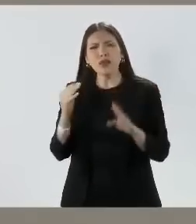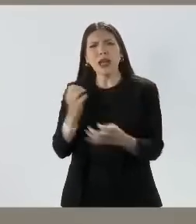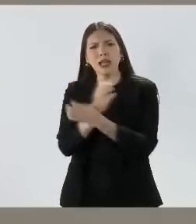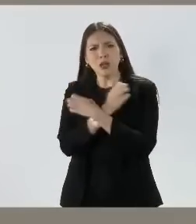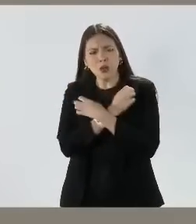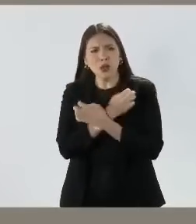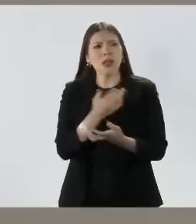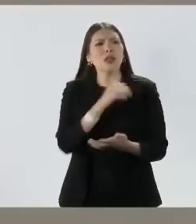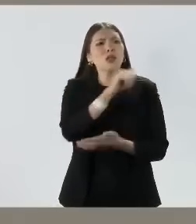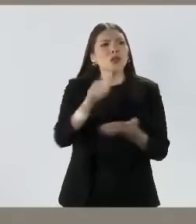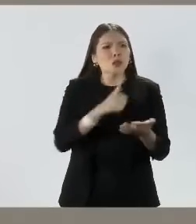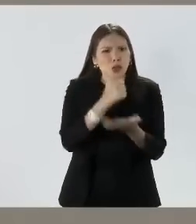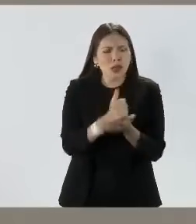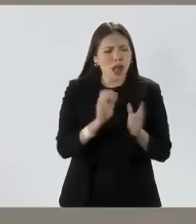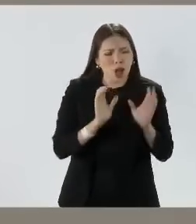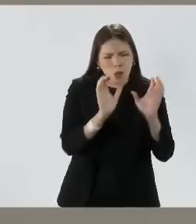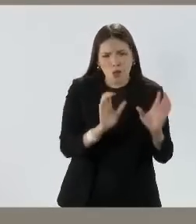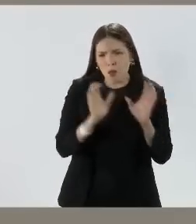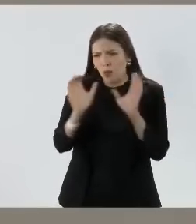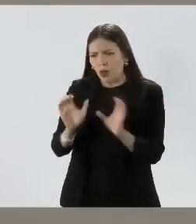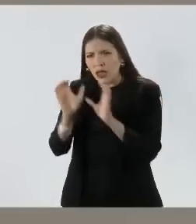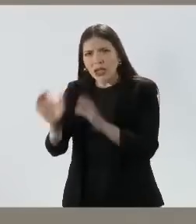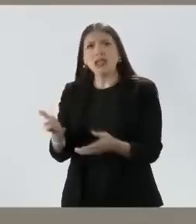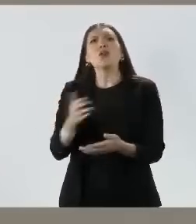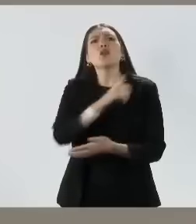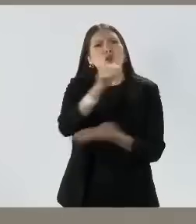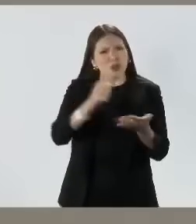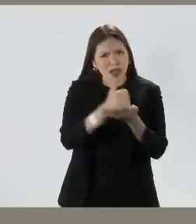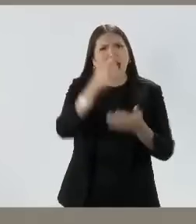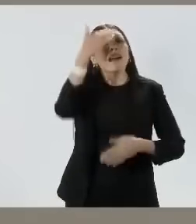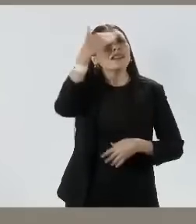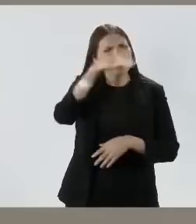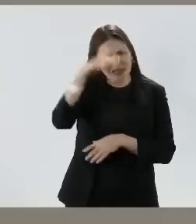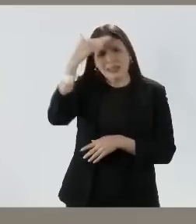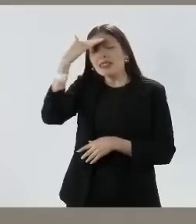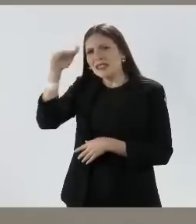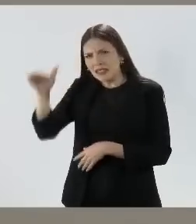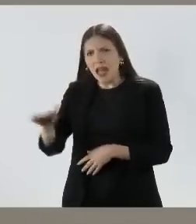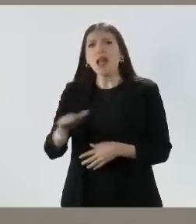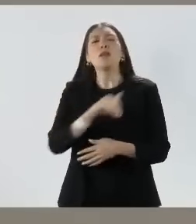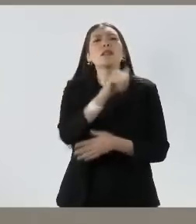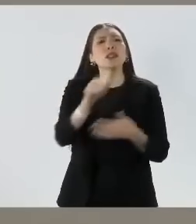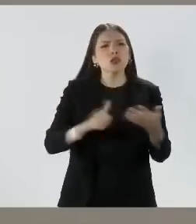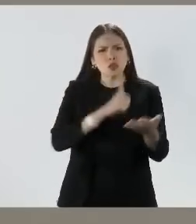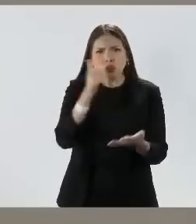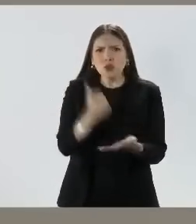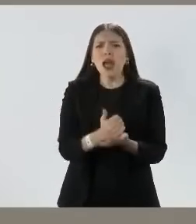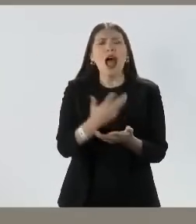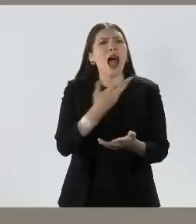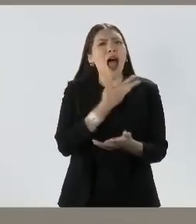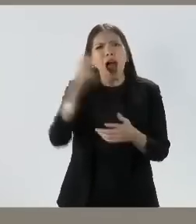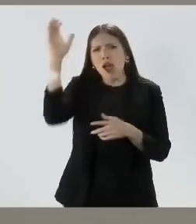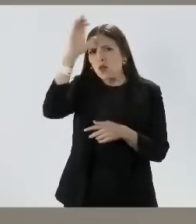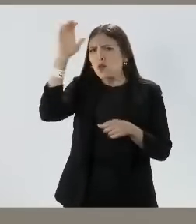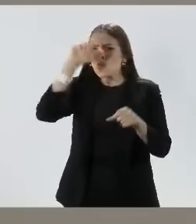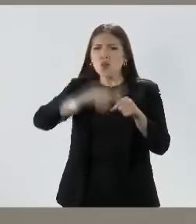ciudad del conocimiento una ciudad con la cultura extendida en todas las partes una